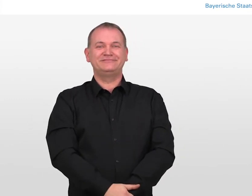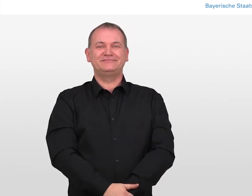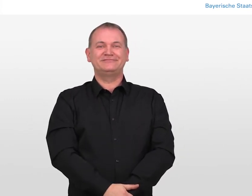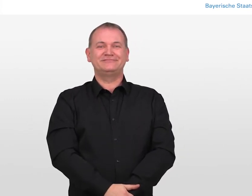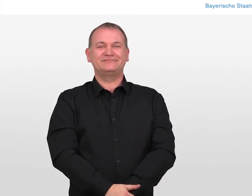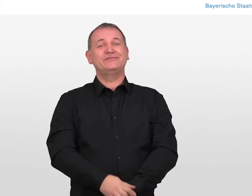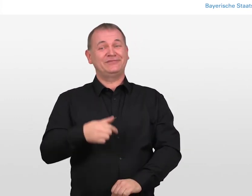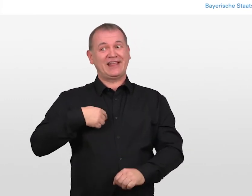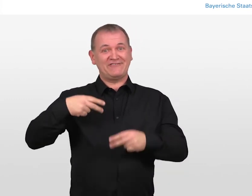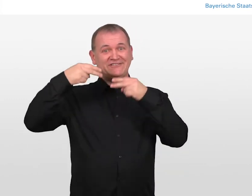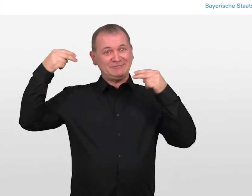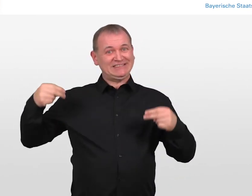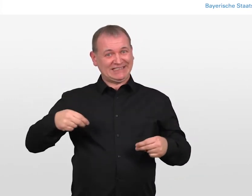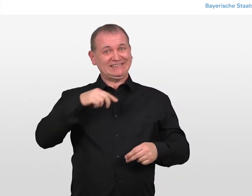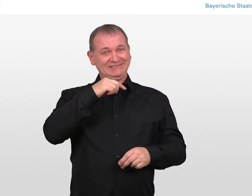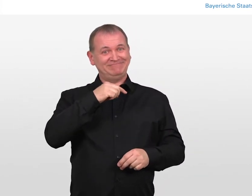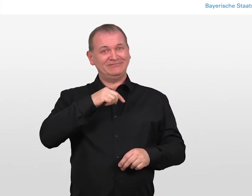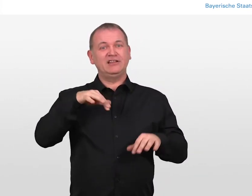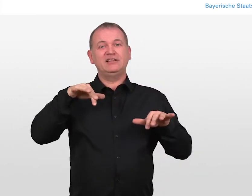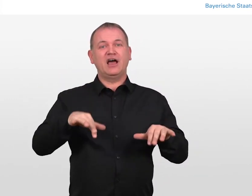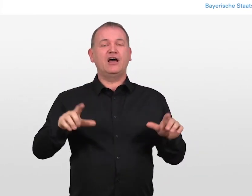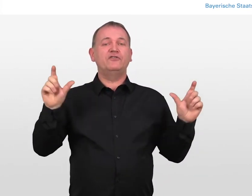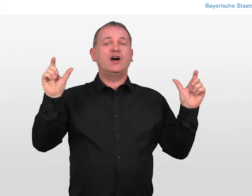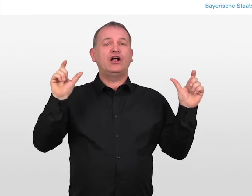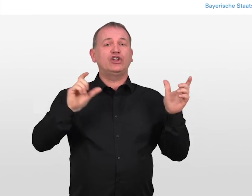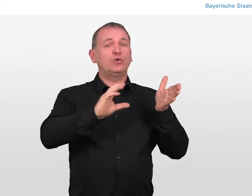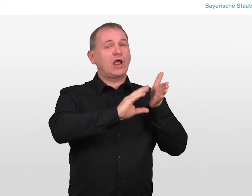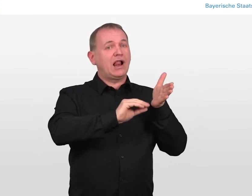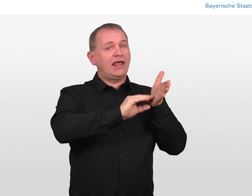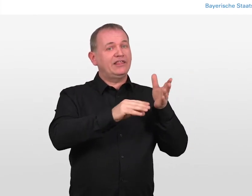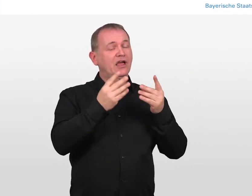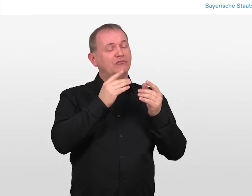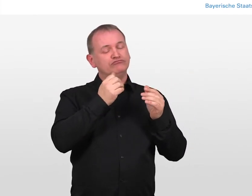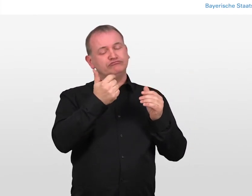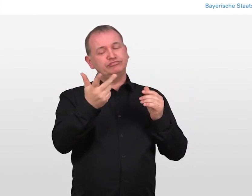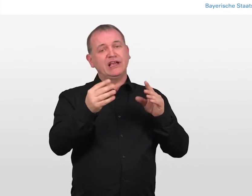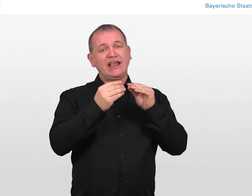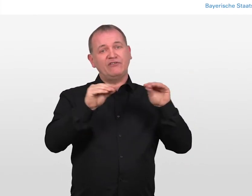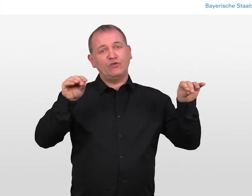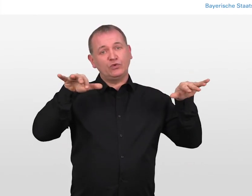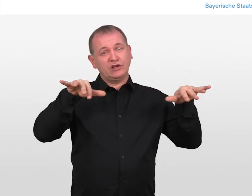Auf unserer Website findest du im Veranstaltungs-Kalender alle Infos.